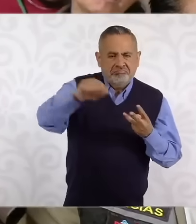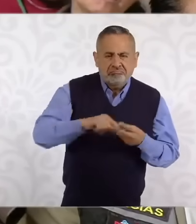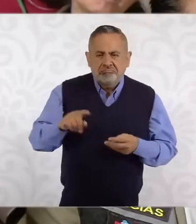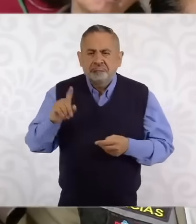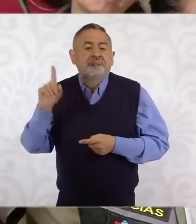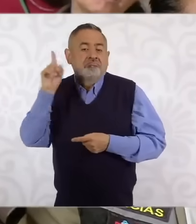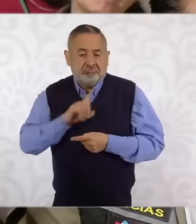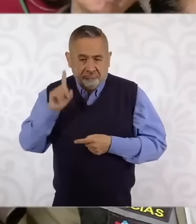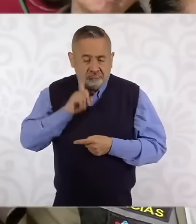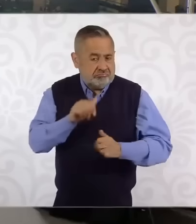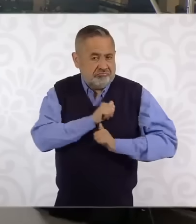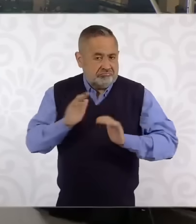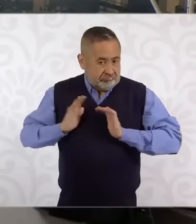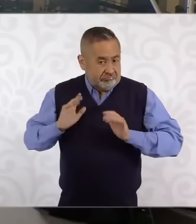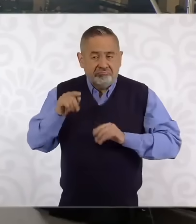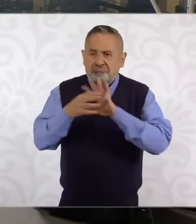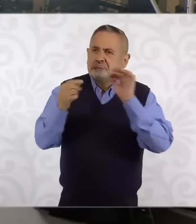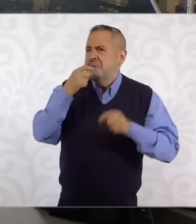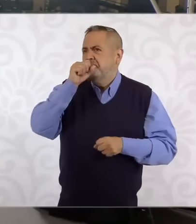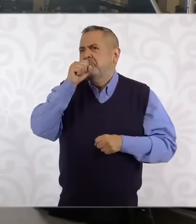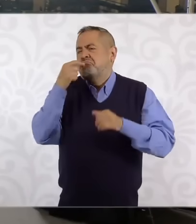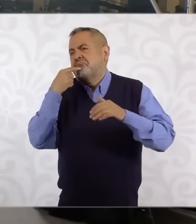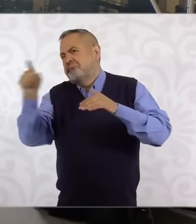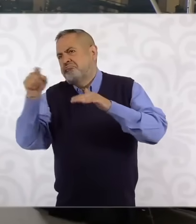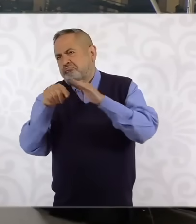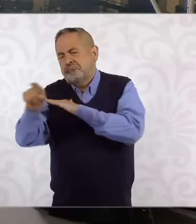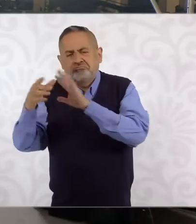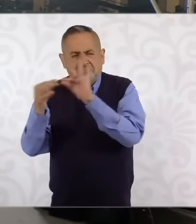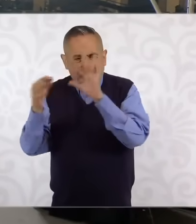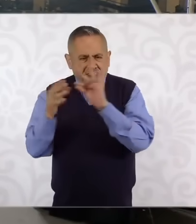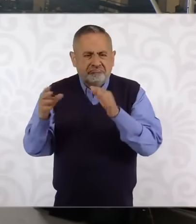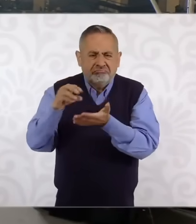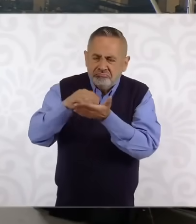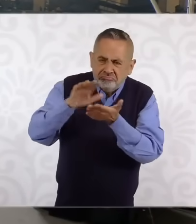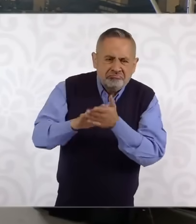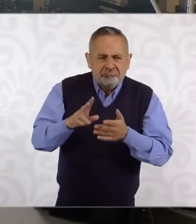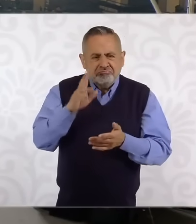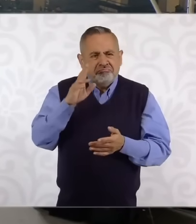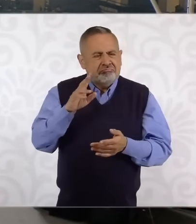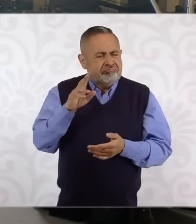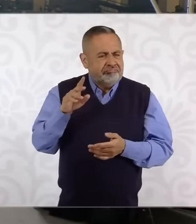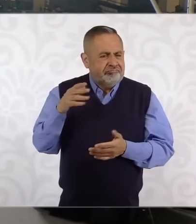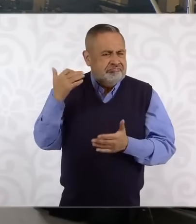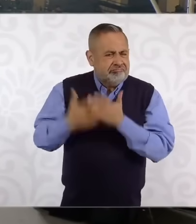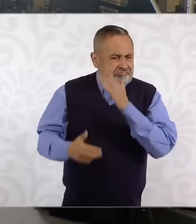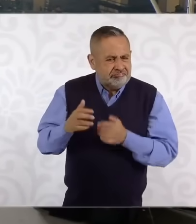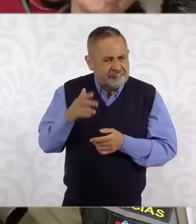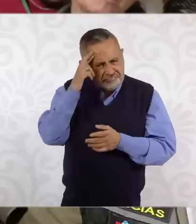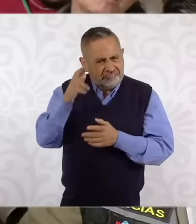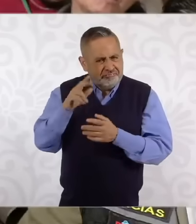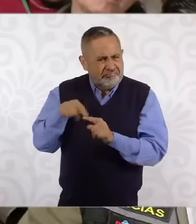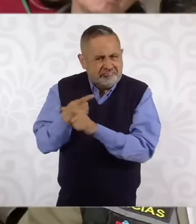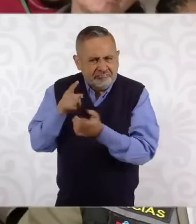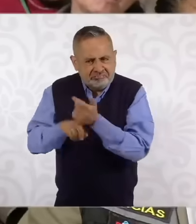militares que han denunciado abuso, acoso, incluso hasta violación de las dentro del ejército. ¿Qué